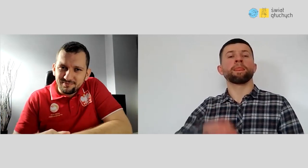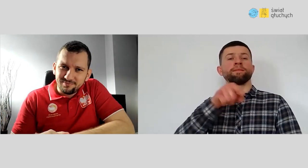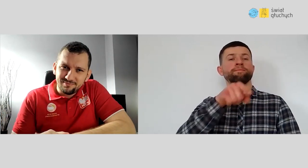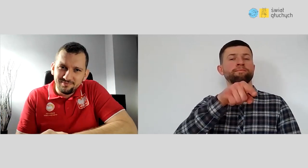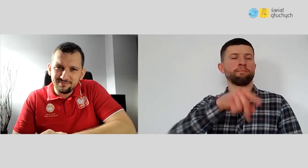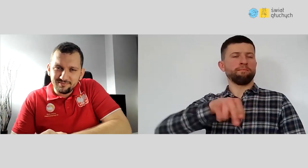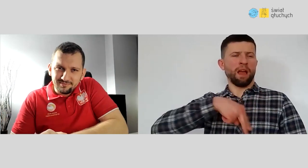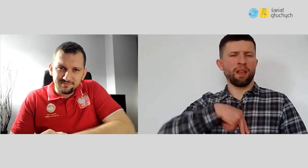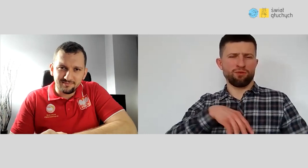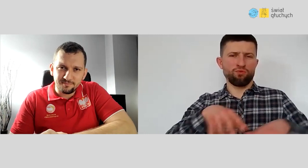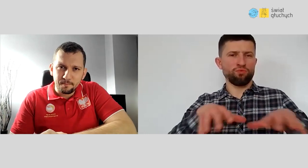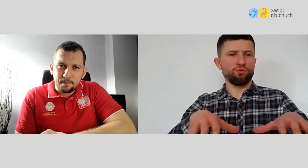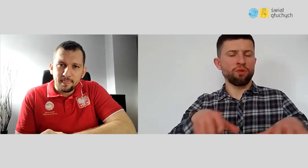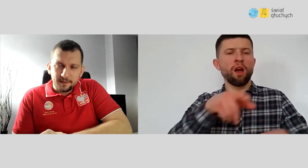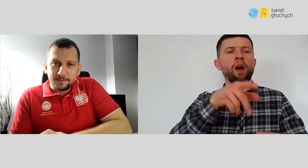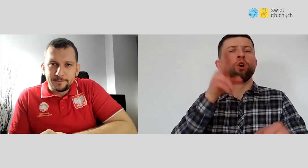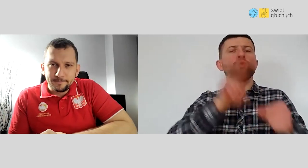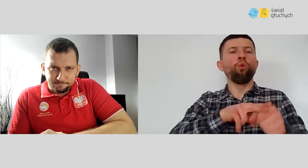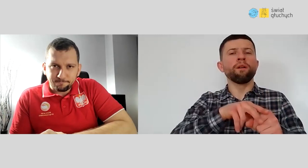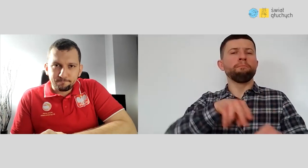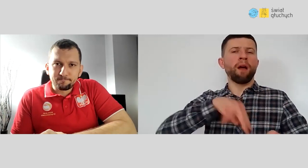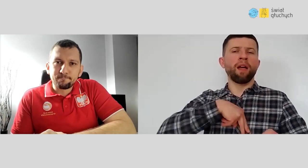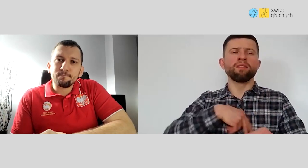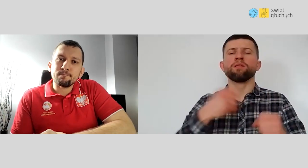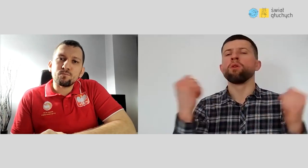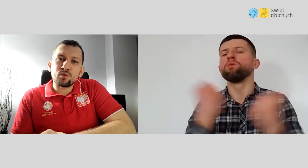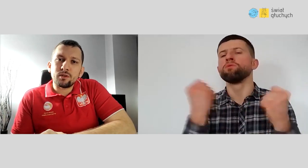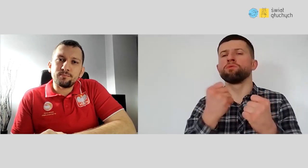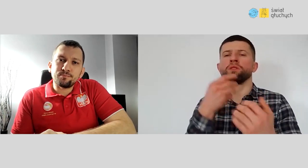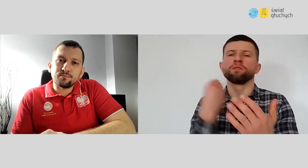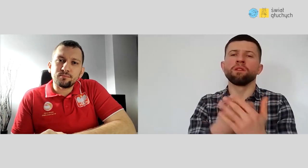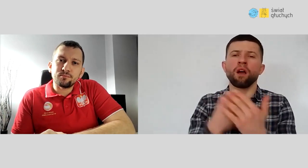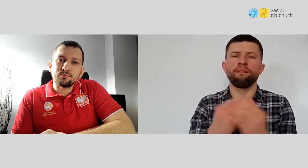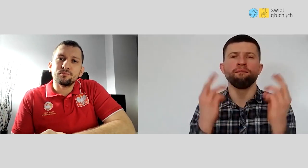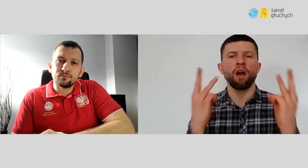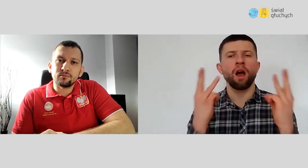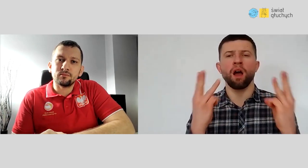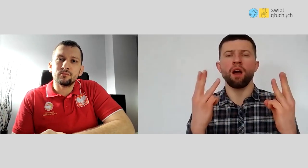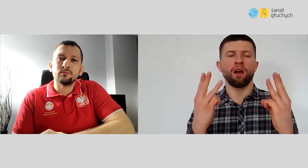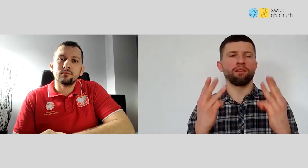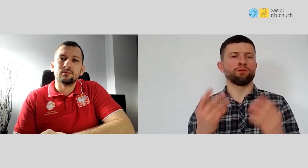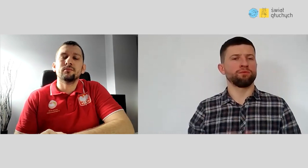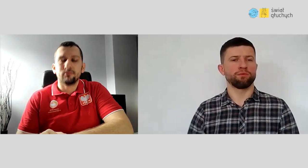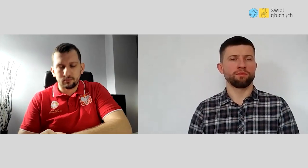Masz bardzo dużo medali. Który medal jest najbardziej cenny?